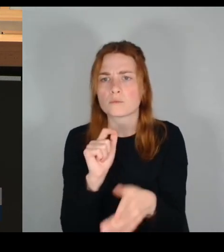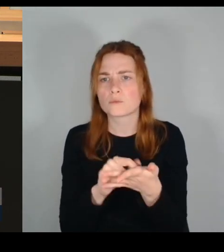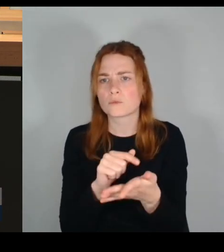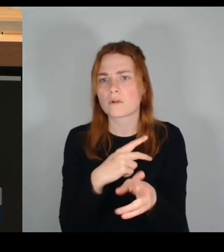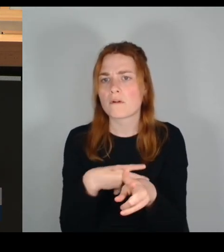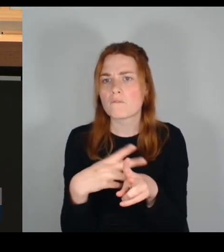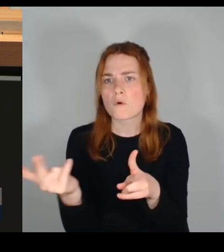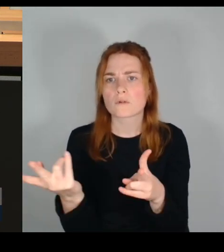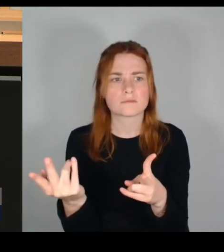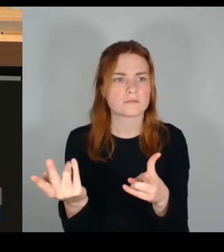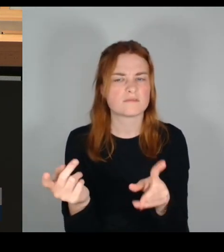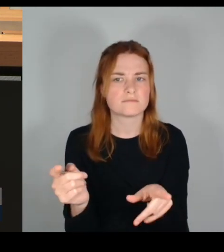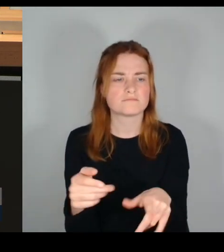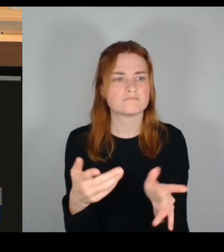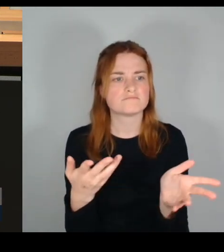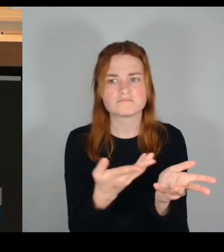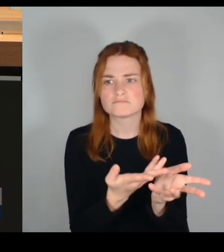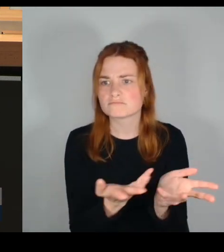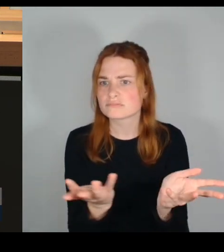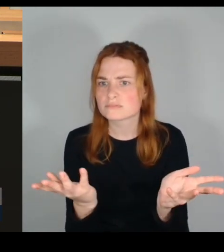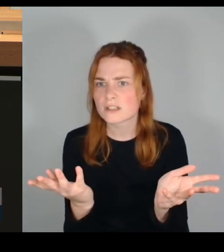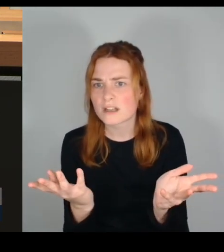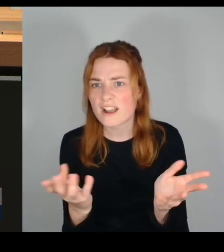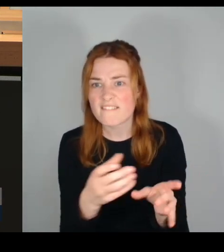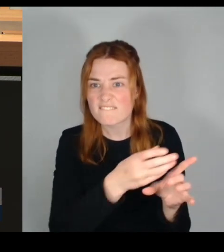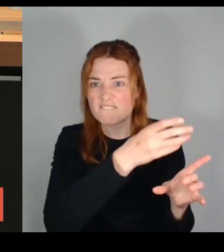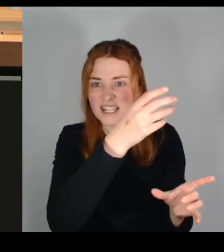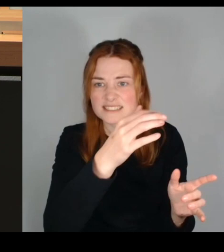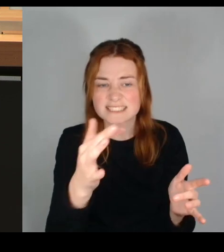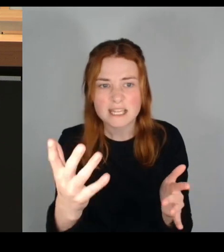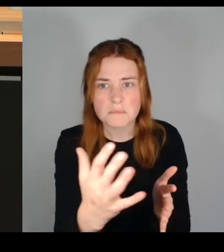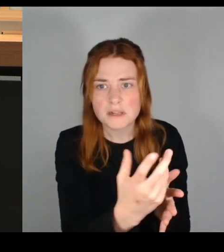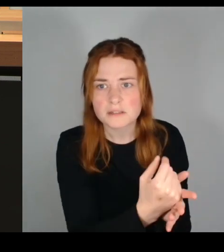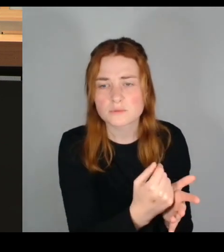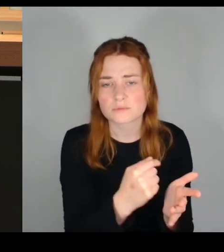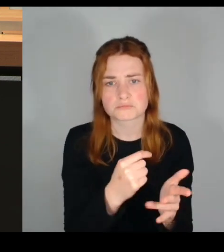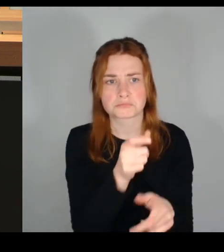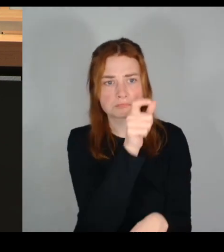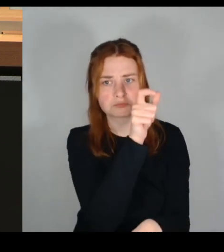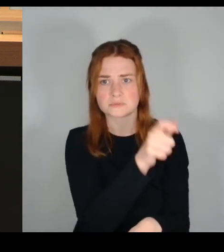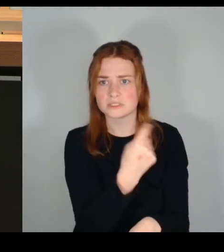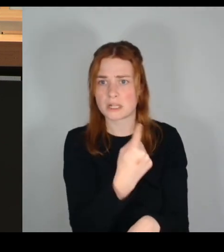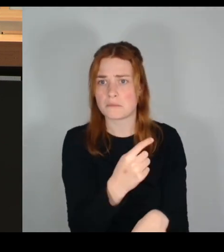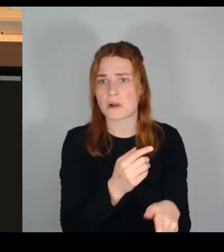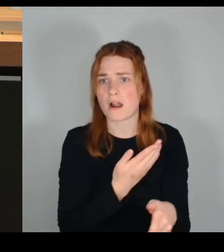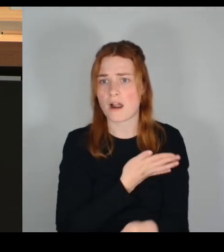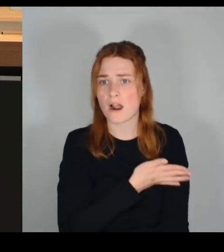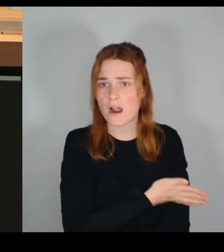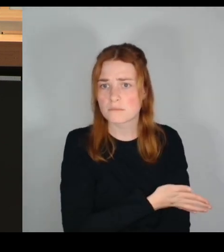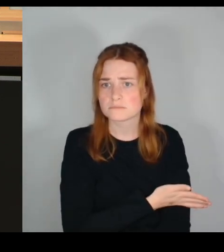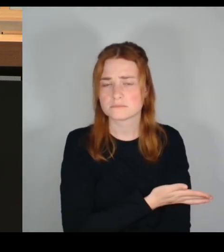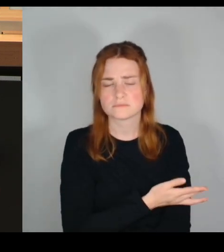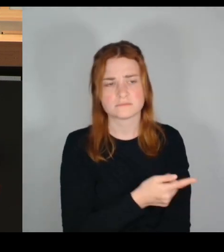sind, das muss uns aber aufrütteln. Wir dürfen uns hieran nicht gewöhnen Wir müssen uns doch fragen Was muss im Leben eines